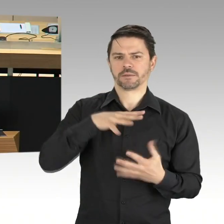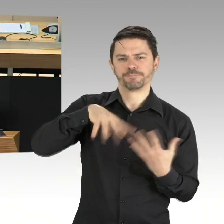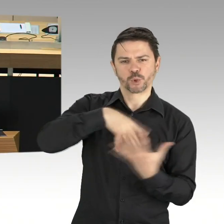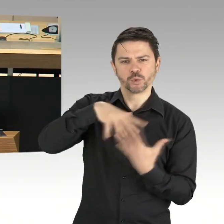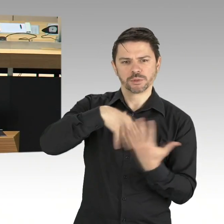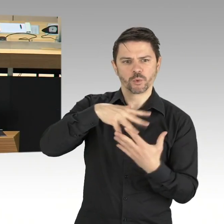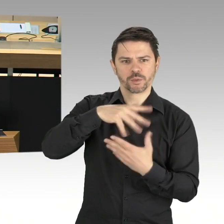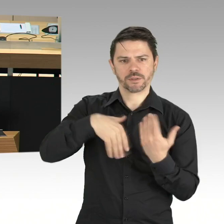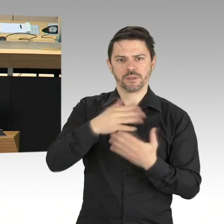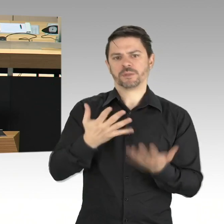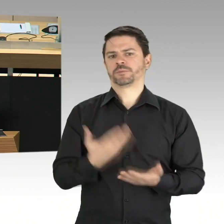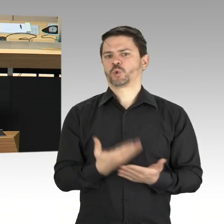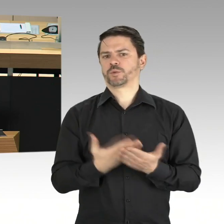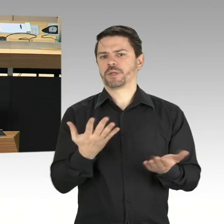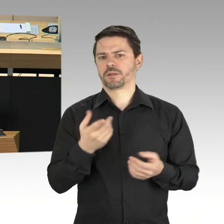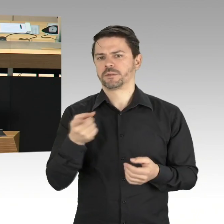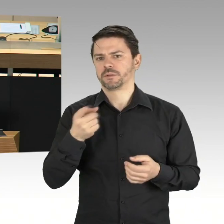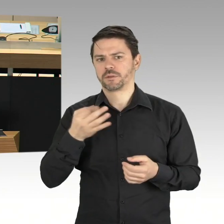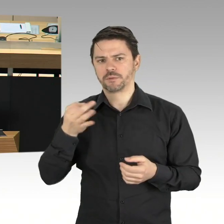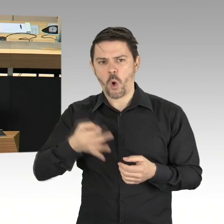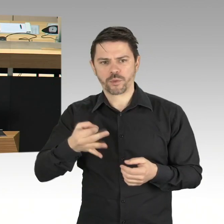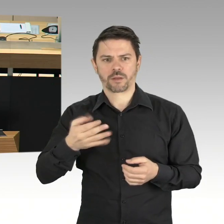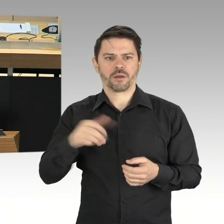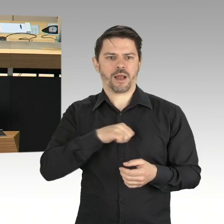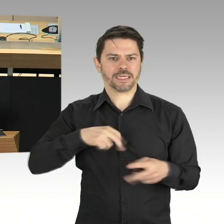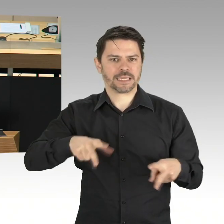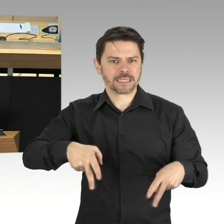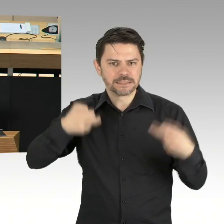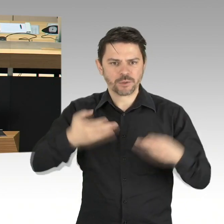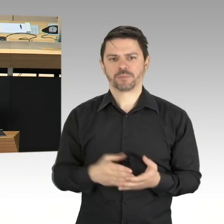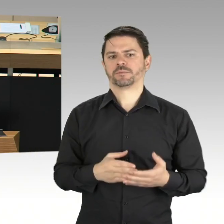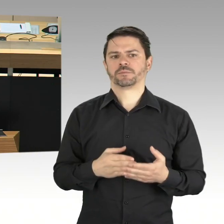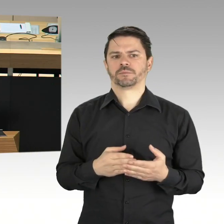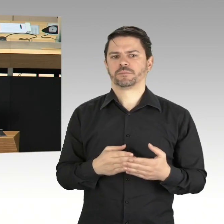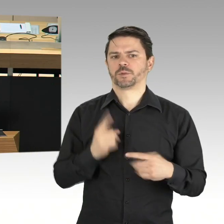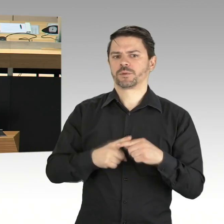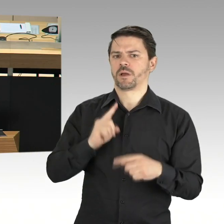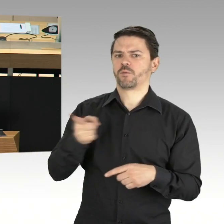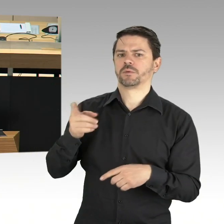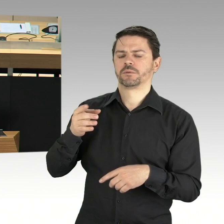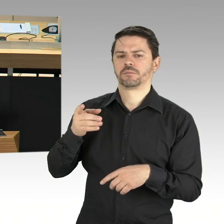will diese so schön genannte Allokationsfunktion nicht. Denn das Bundesverfassungsgericht sagt in seinem Urteil